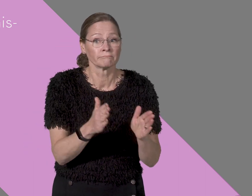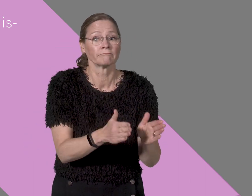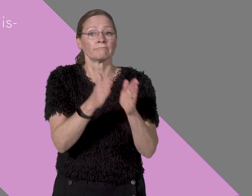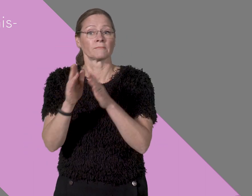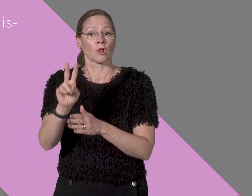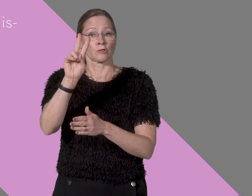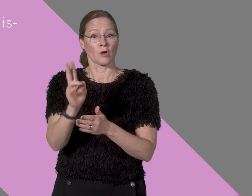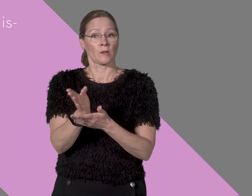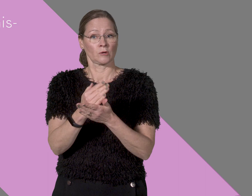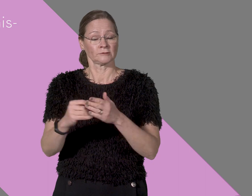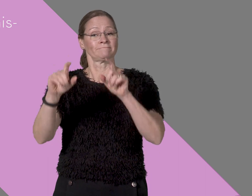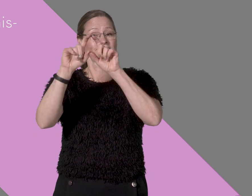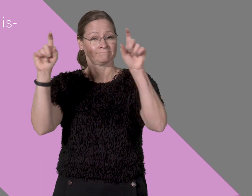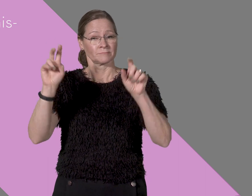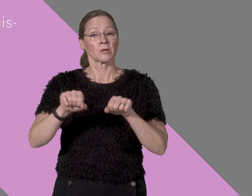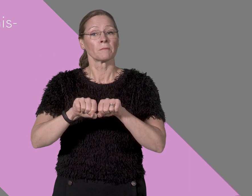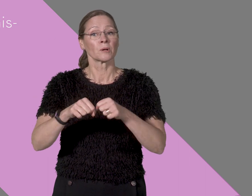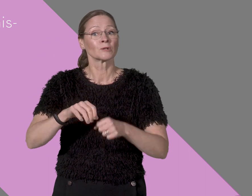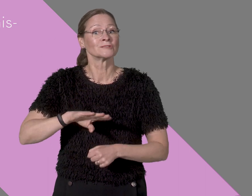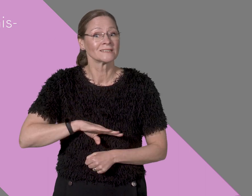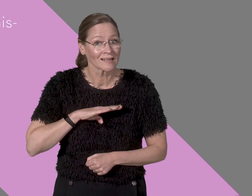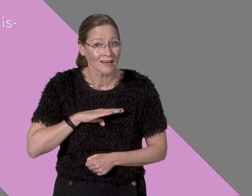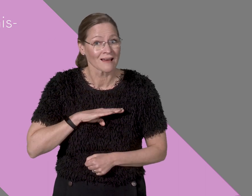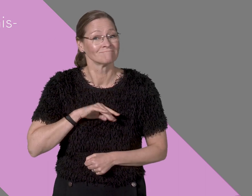Toisessa osassa käsitellään murrosikää, jonka meistä jokainen -